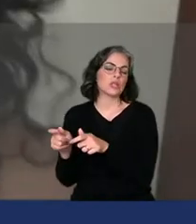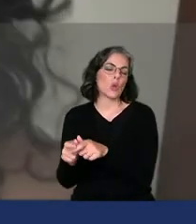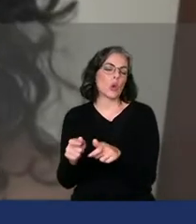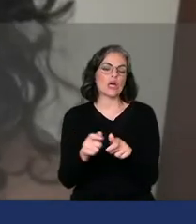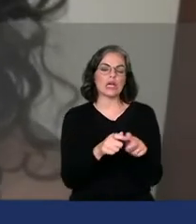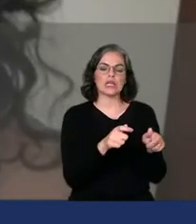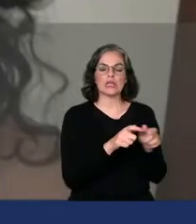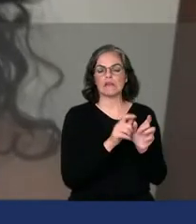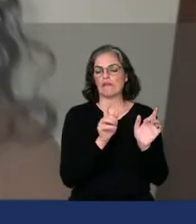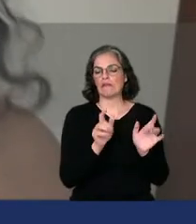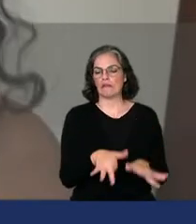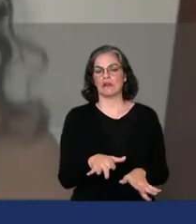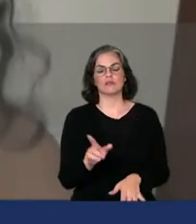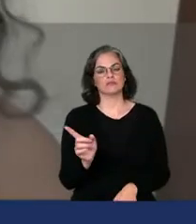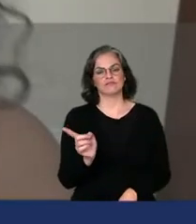SÃO MINORIAS, NÉ , COMO SE